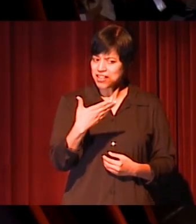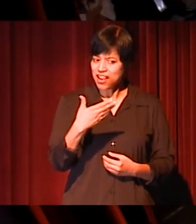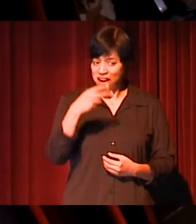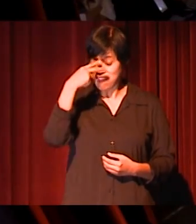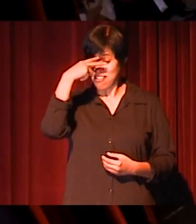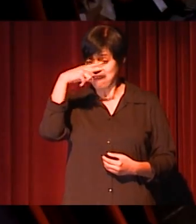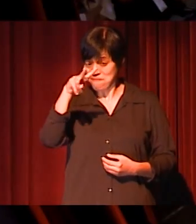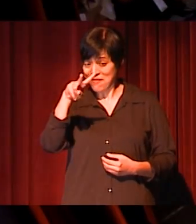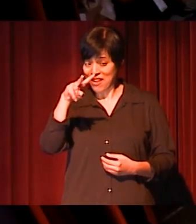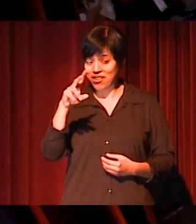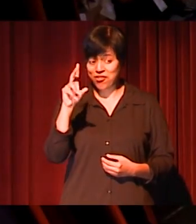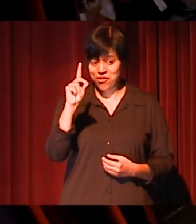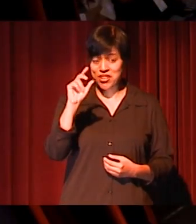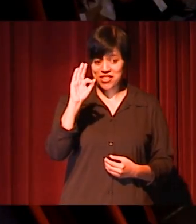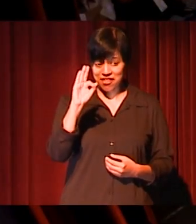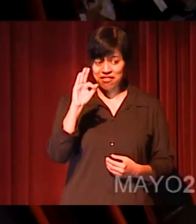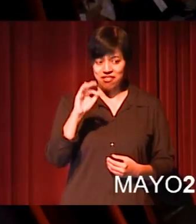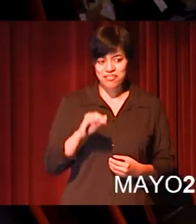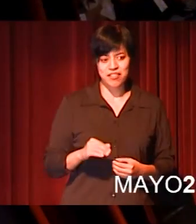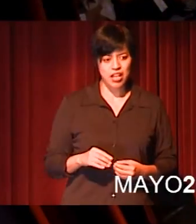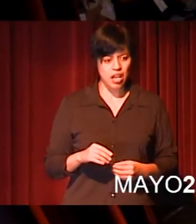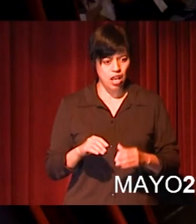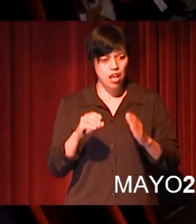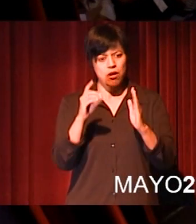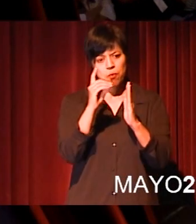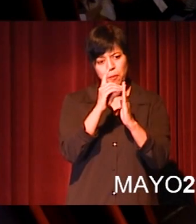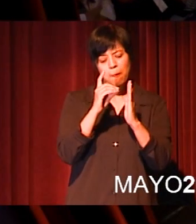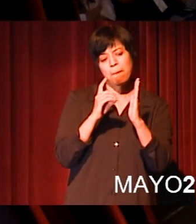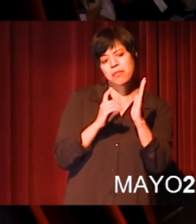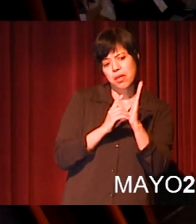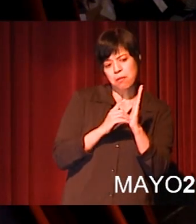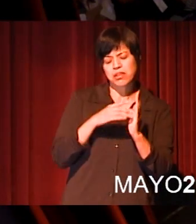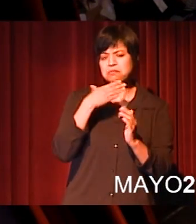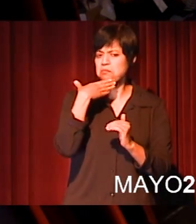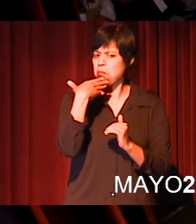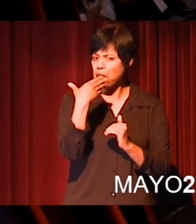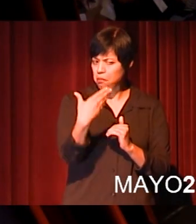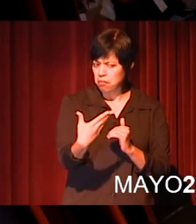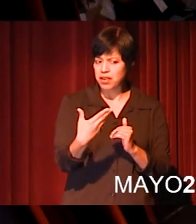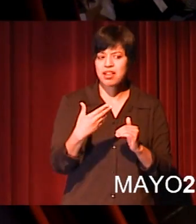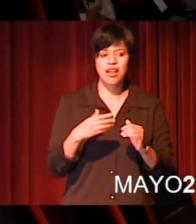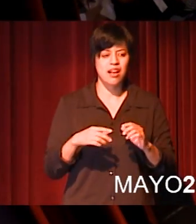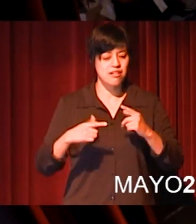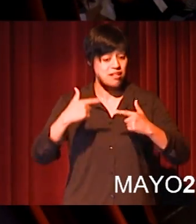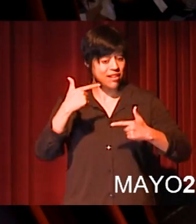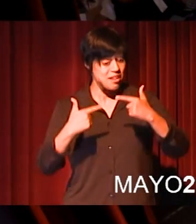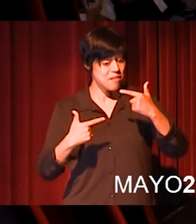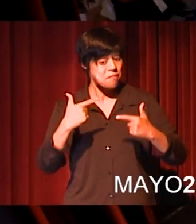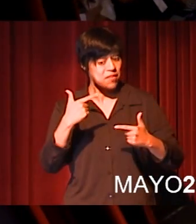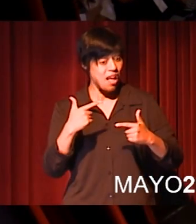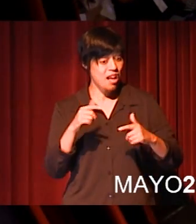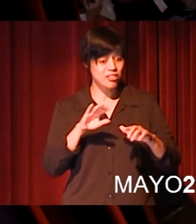en unos apartamentos con spa, gimnasio, y no una, sino dos piscinas,